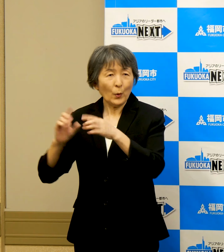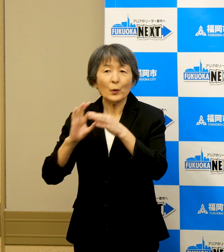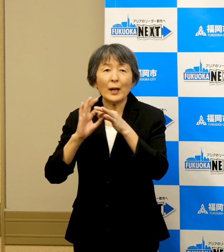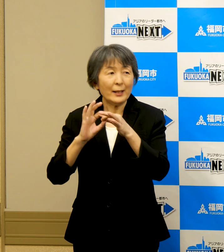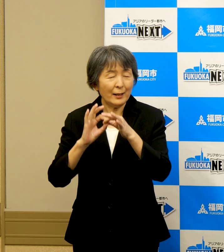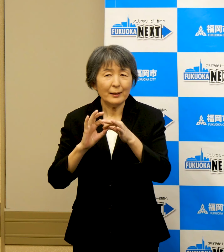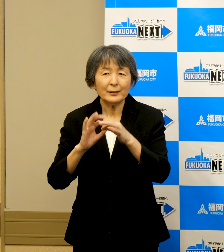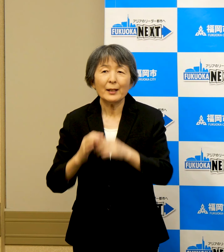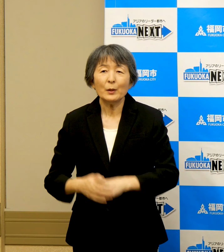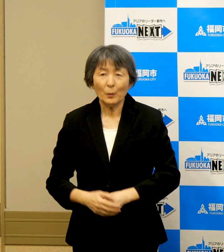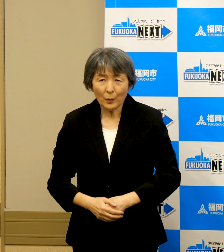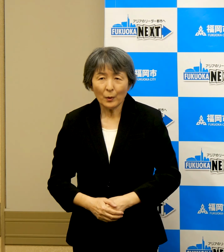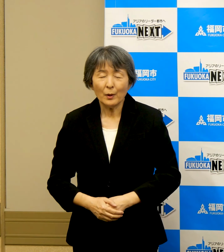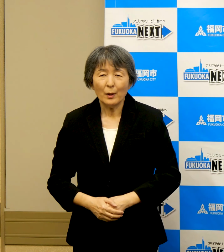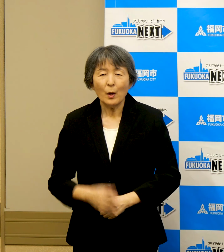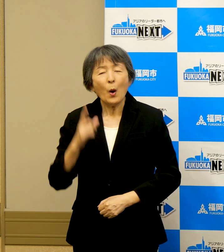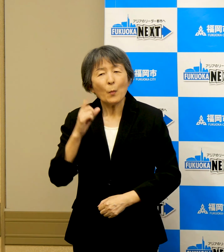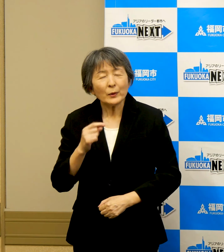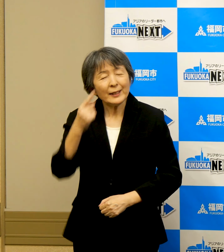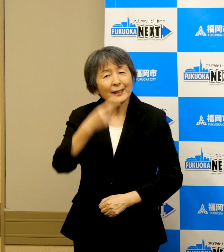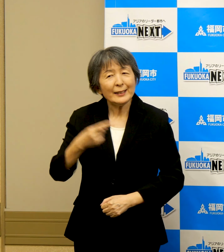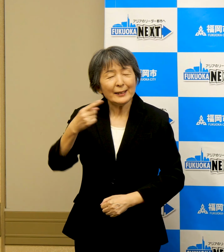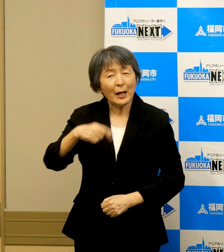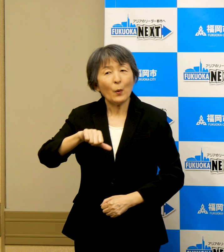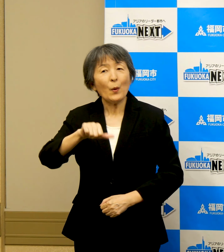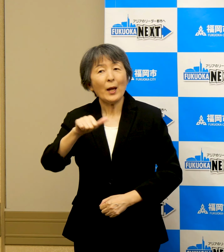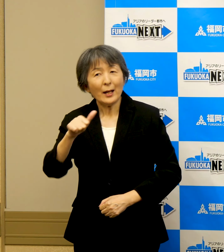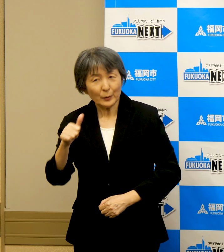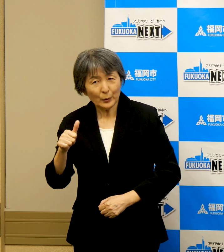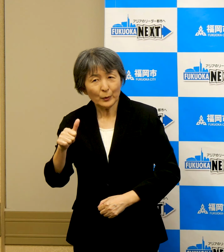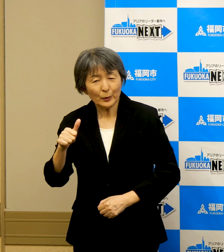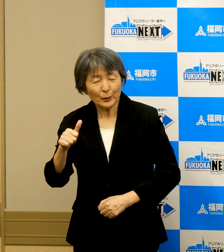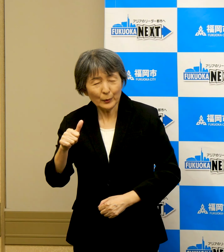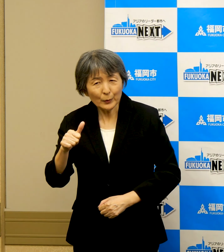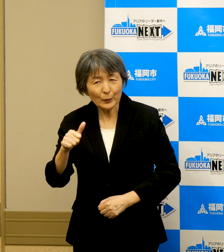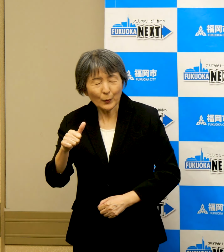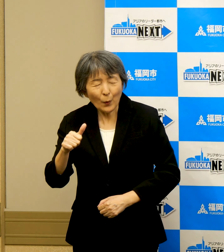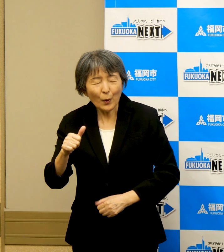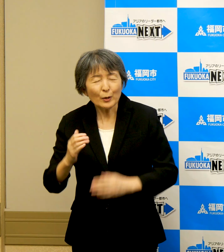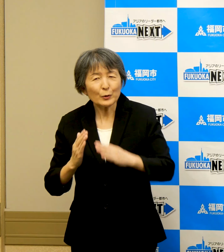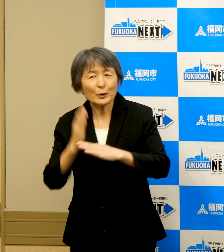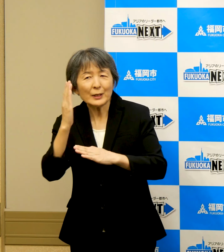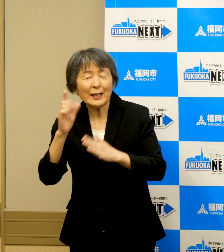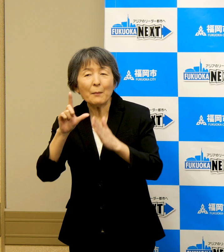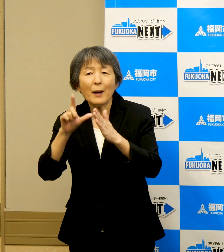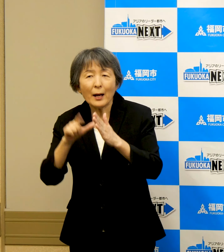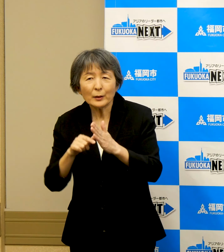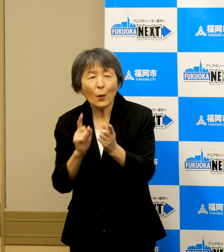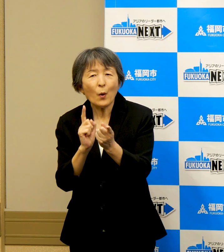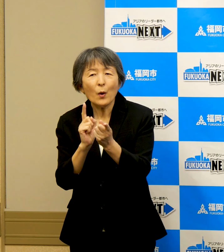もし1,500 1,500かどうか分かりませんけれど このキャパを超えた場合の対処について